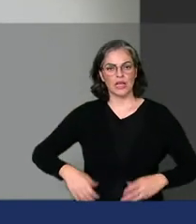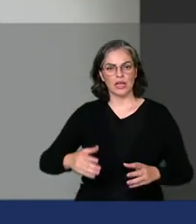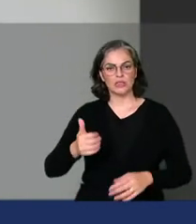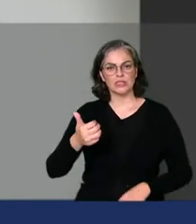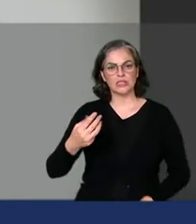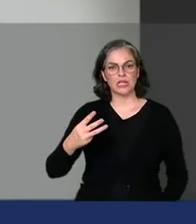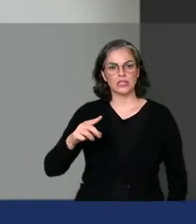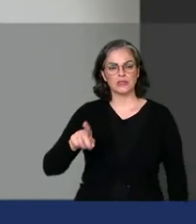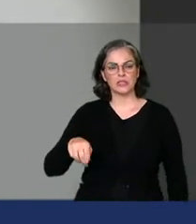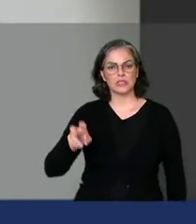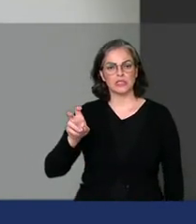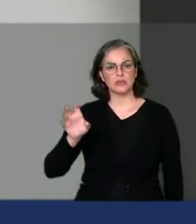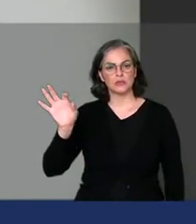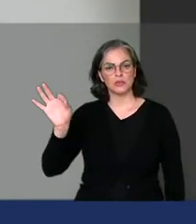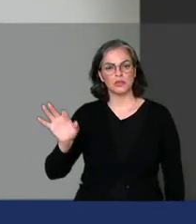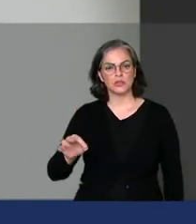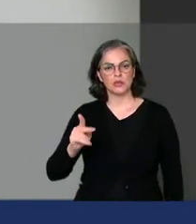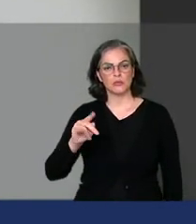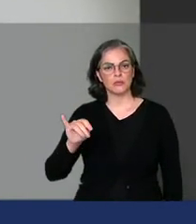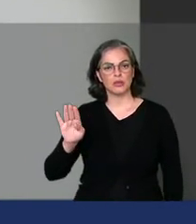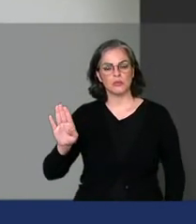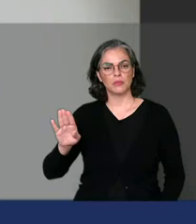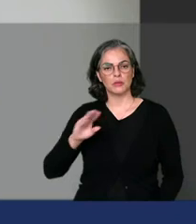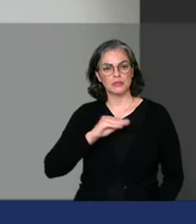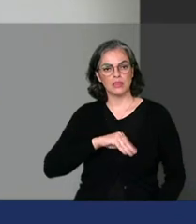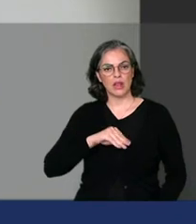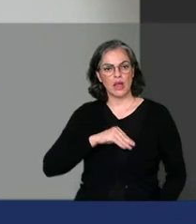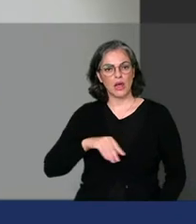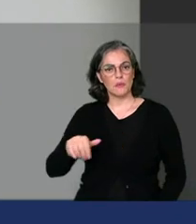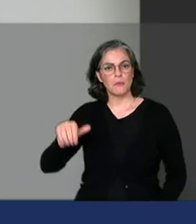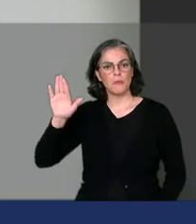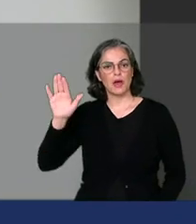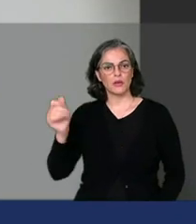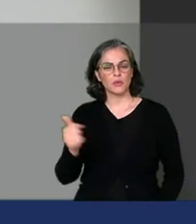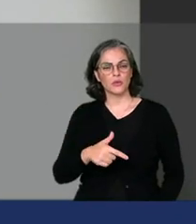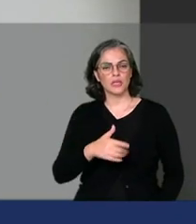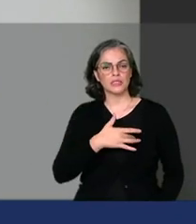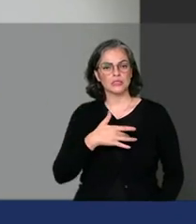EMPRESAS MAIS LIGADAS AOS GOVERNOS ESTATAIS DERAM 180 BILHÕES DE PREJUÍZOS. O ESTADO GASTA 13.5 DO PIB PARA FOLHA DE PAGAMENTO QUE É MAIS